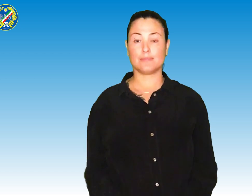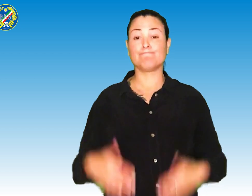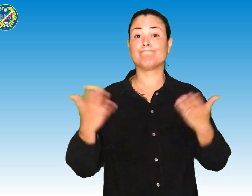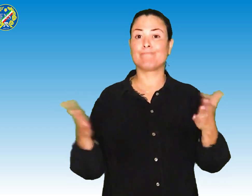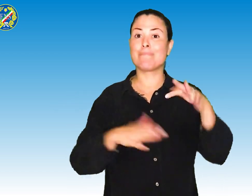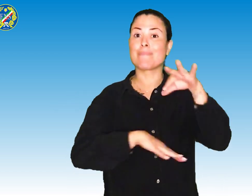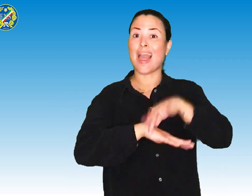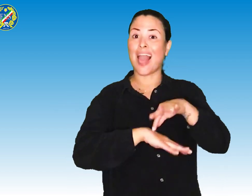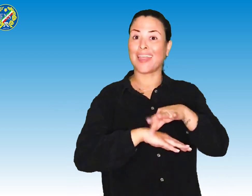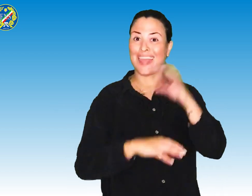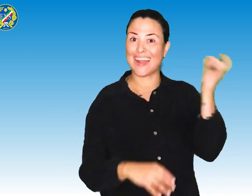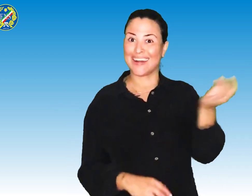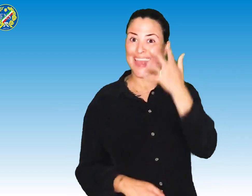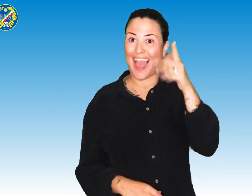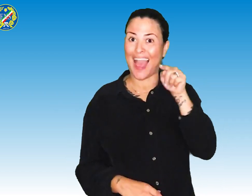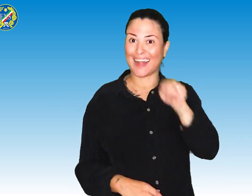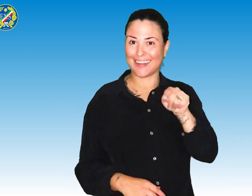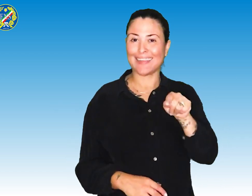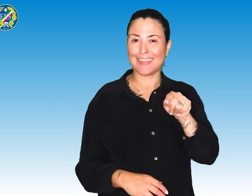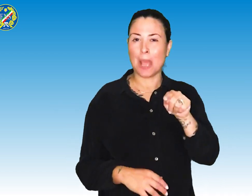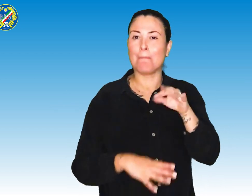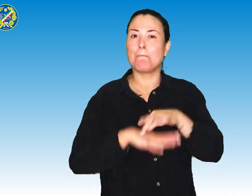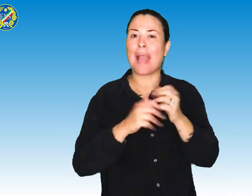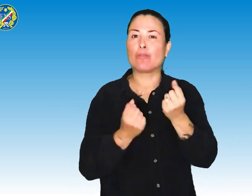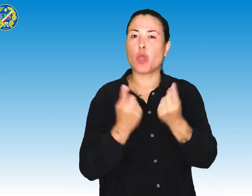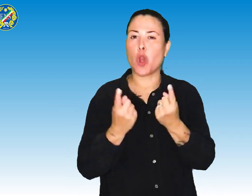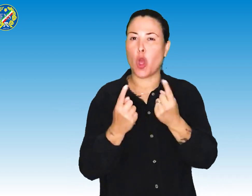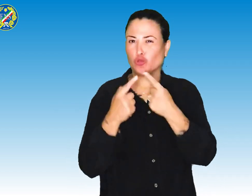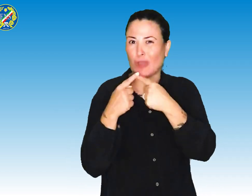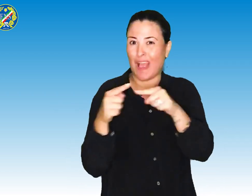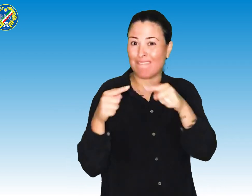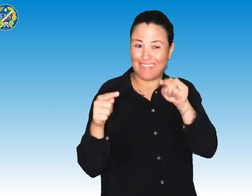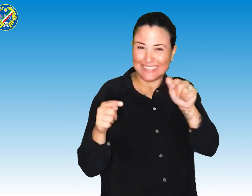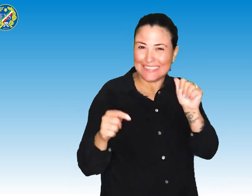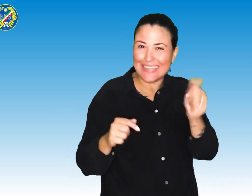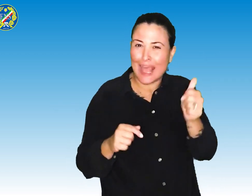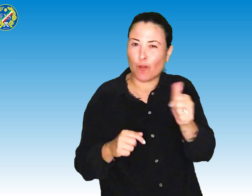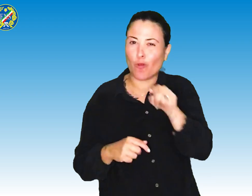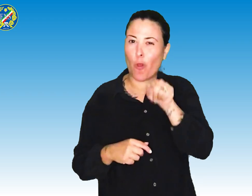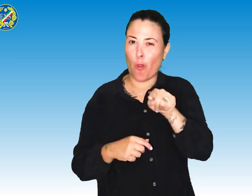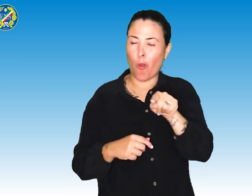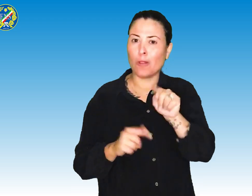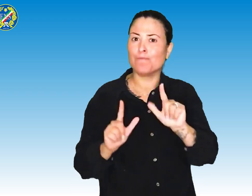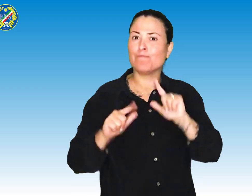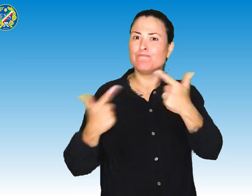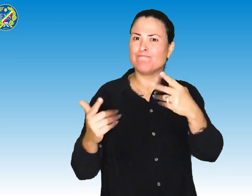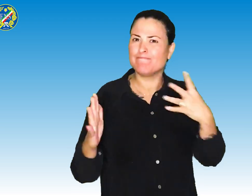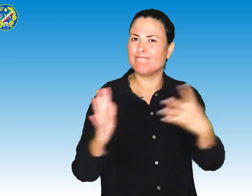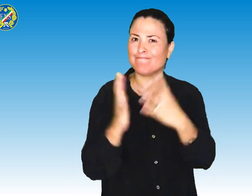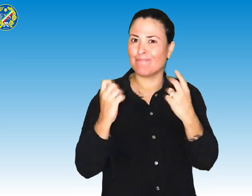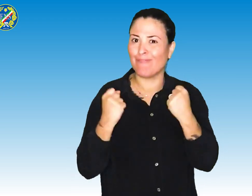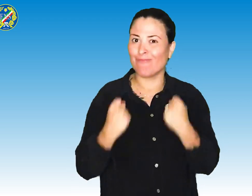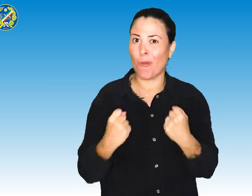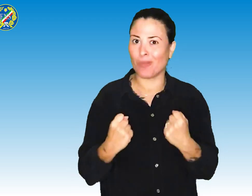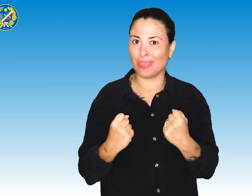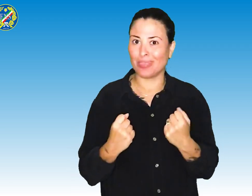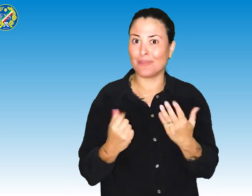Nonostante le differenze fra singole malattie, molti sono gli aspetti che le accomunano: